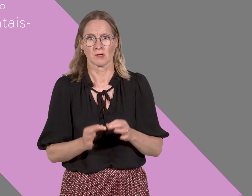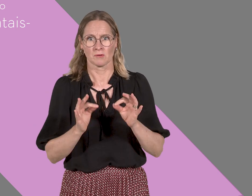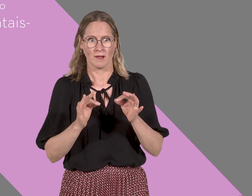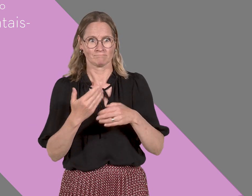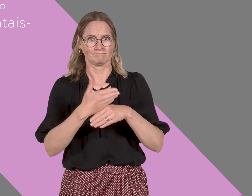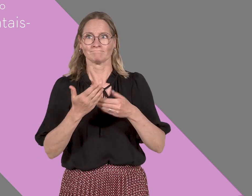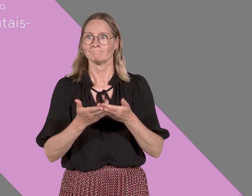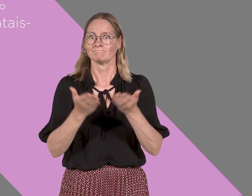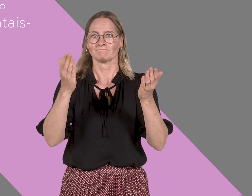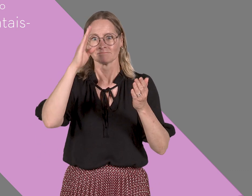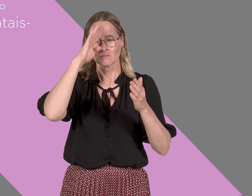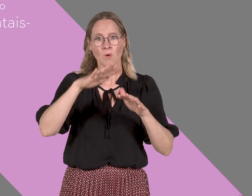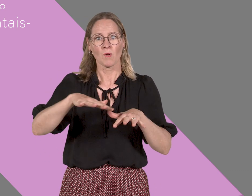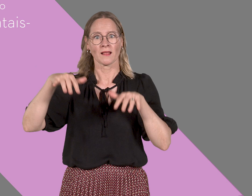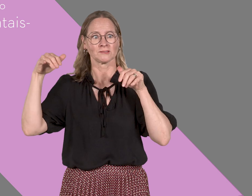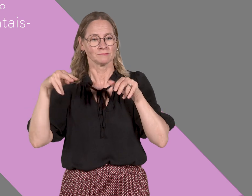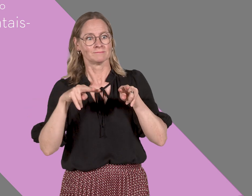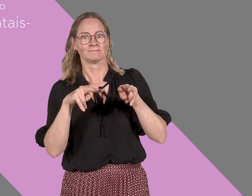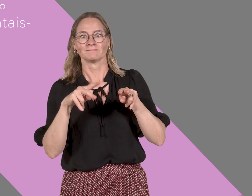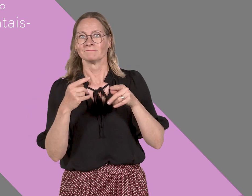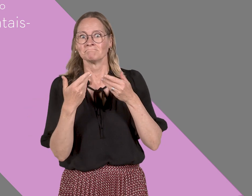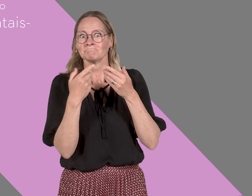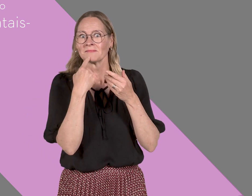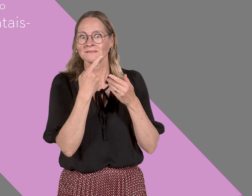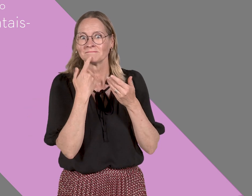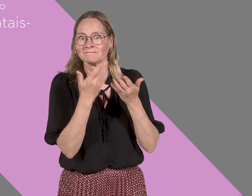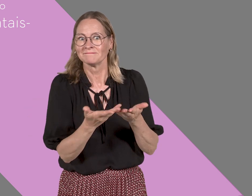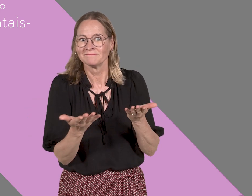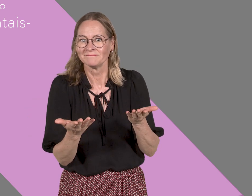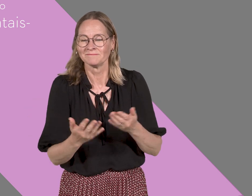Entä millaisen vastaanoton näytelmä on saanut?